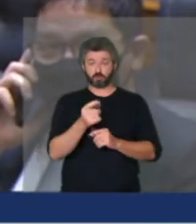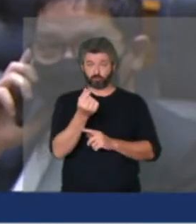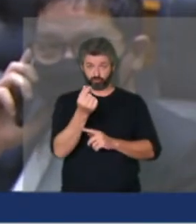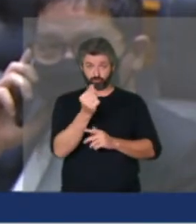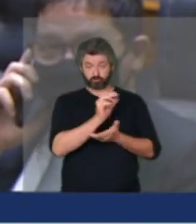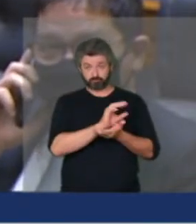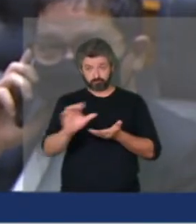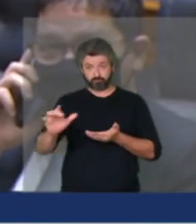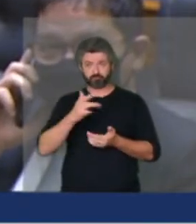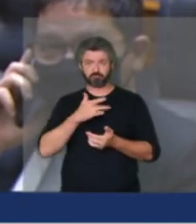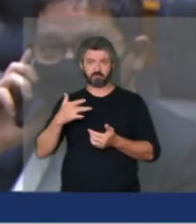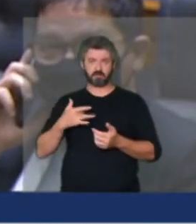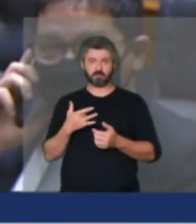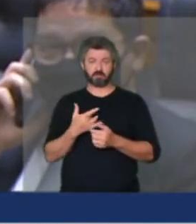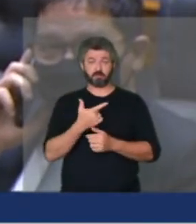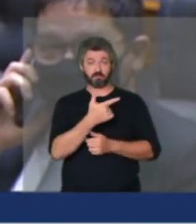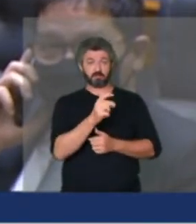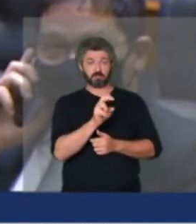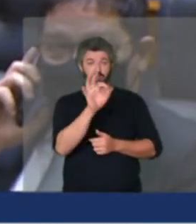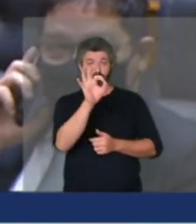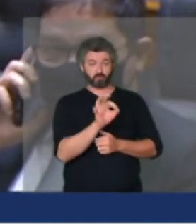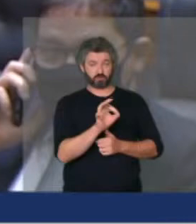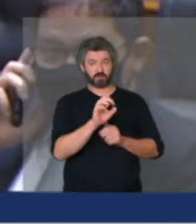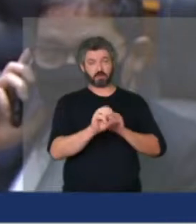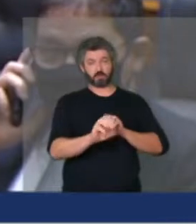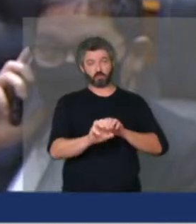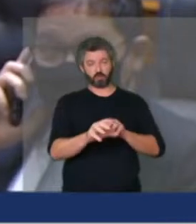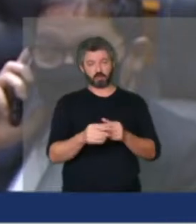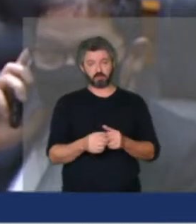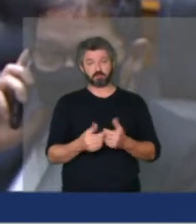PARA A EDUCAÇÃO. ISSO SIGNIFICA DIZER DAR MELHORES CONDIÇÕES DE VIDA PARA... PARA O POVO BRASILEIRO QUE